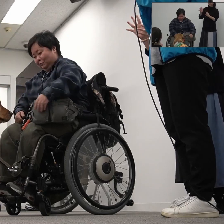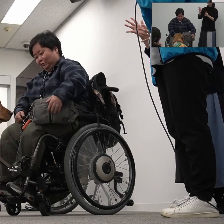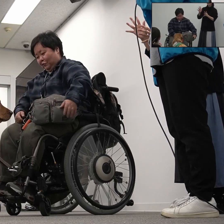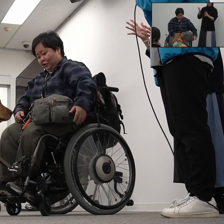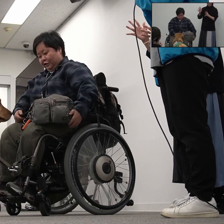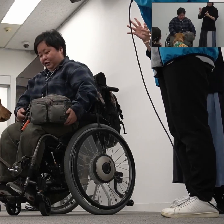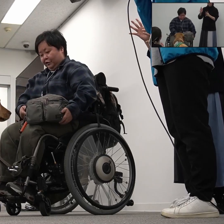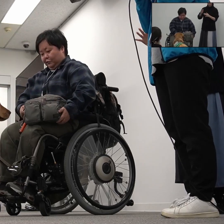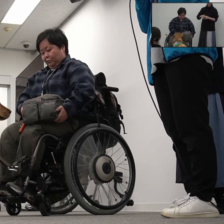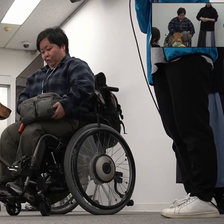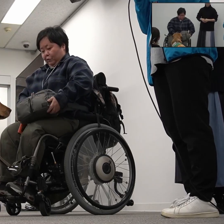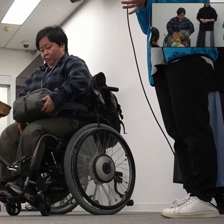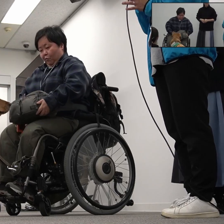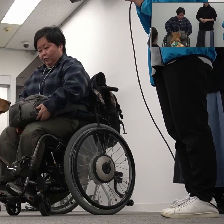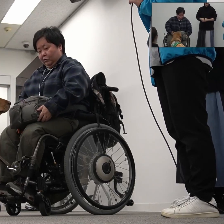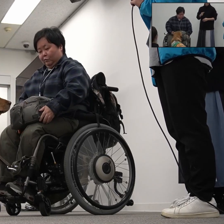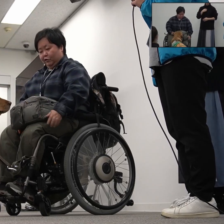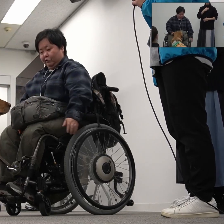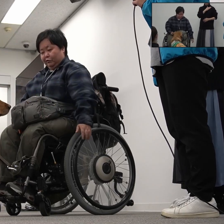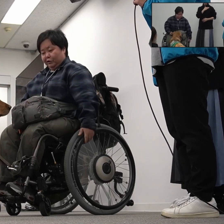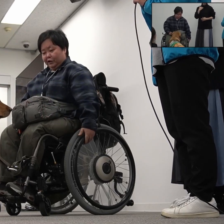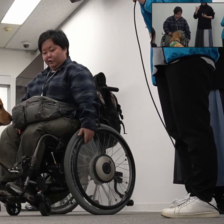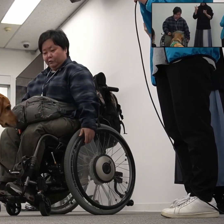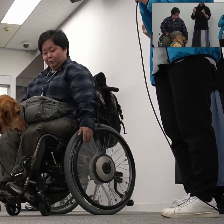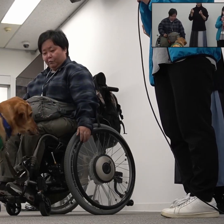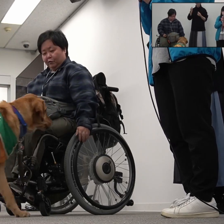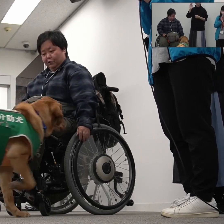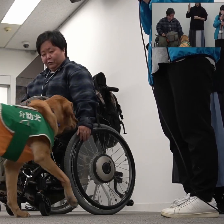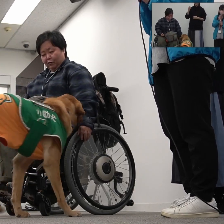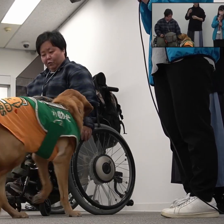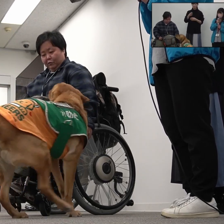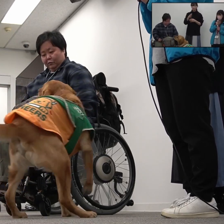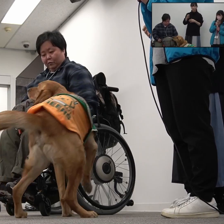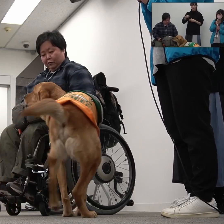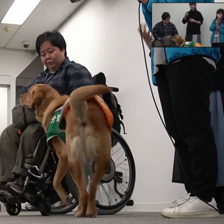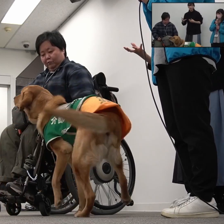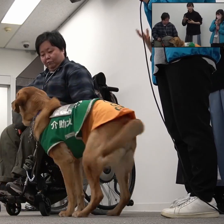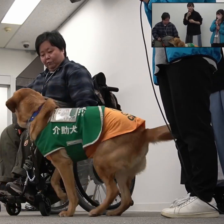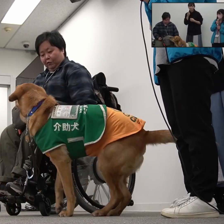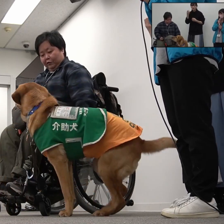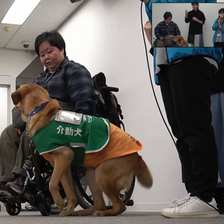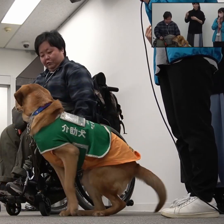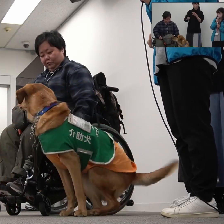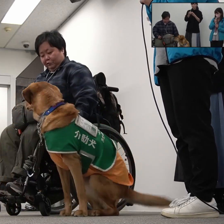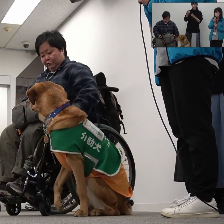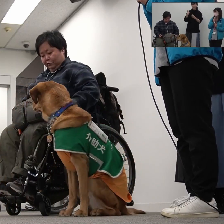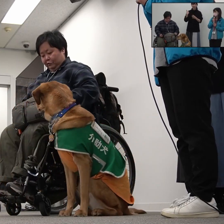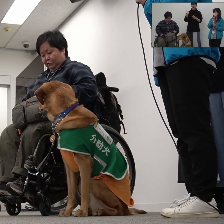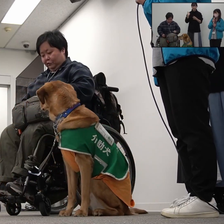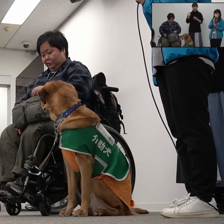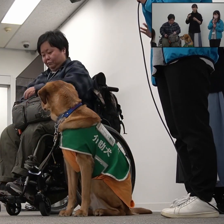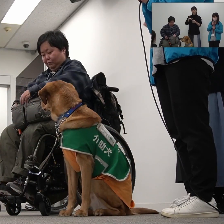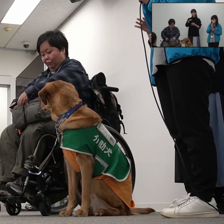私達もそうですけどいつ物を落とすかなんて予想しないしできればみんな落としたくないんですが